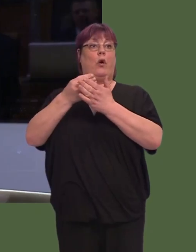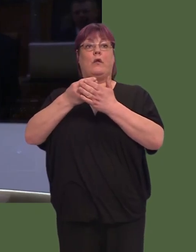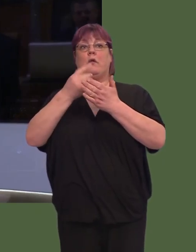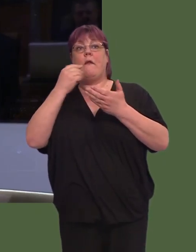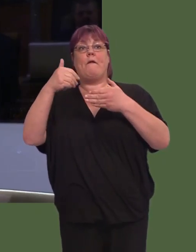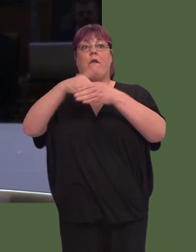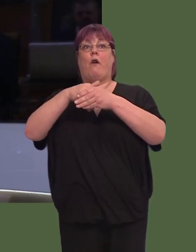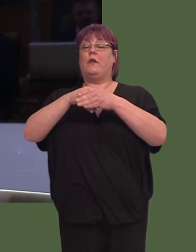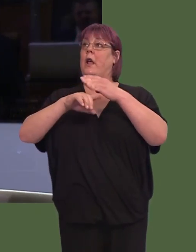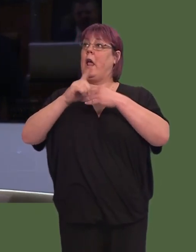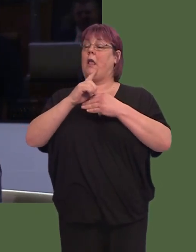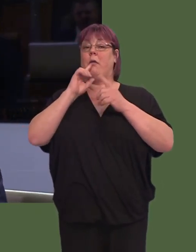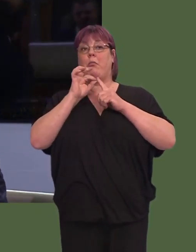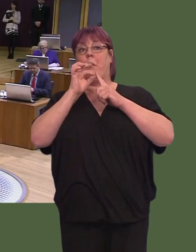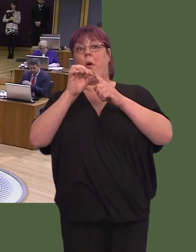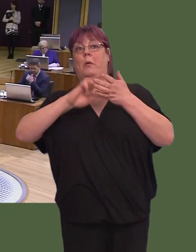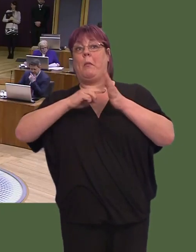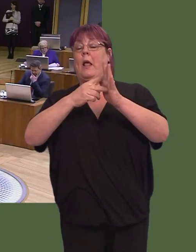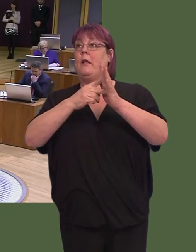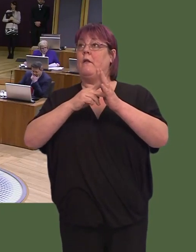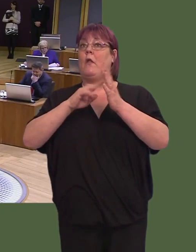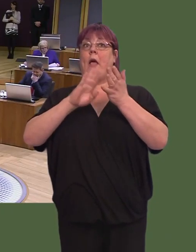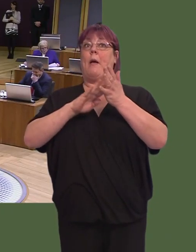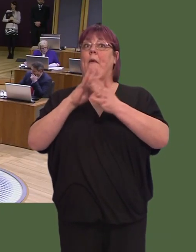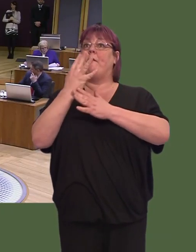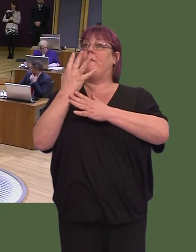OAQ51826 Julie James AM: A public inquiry has been